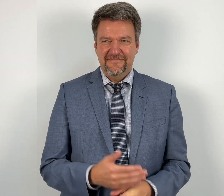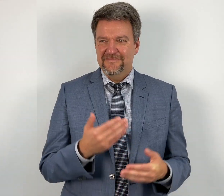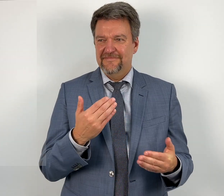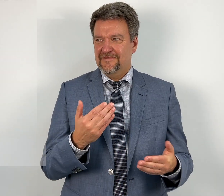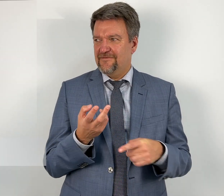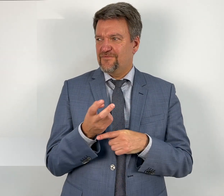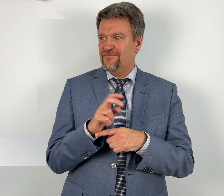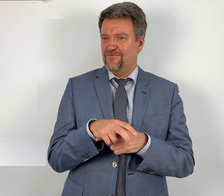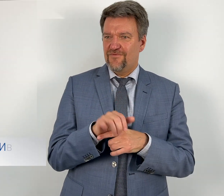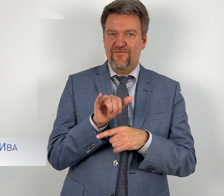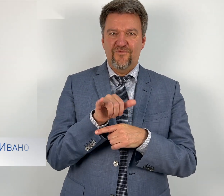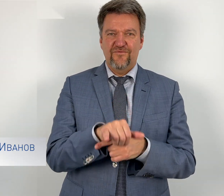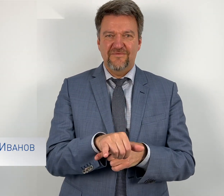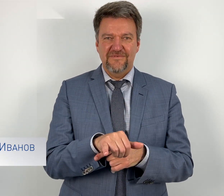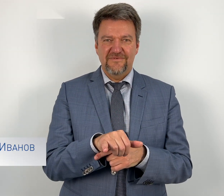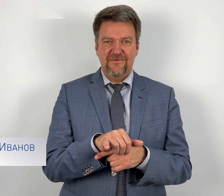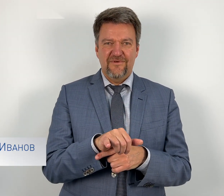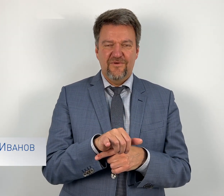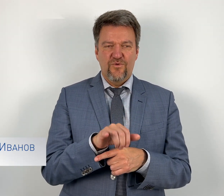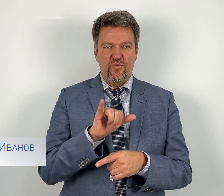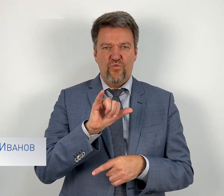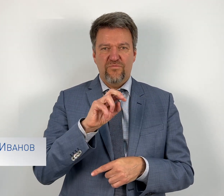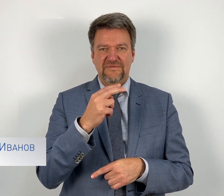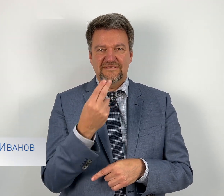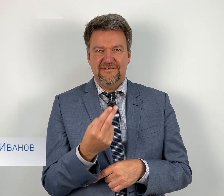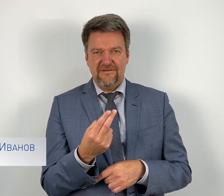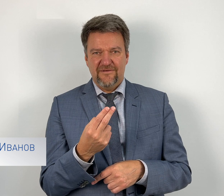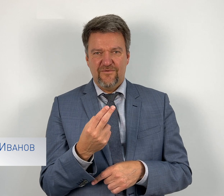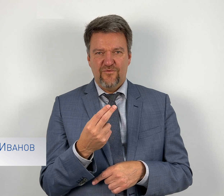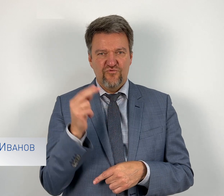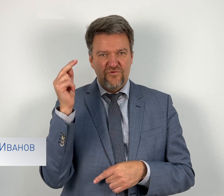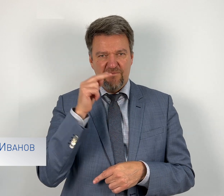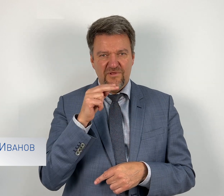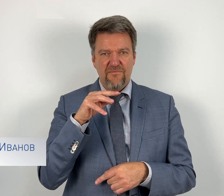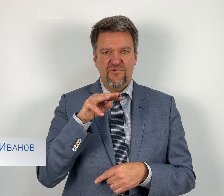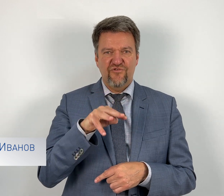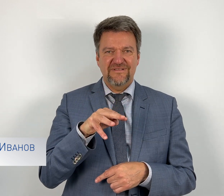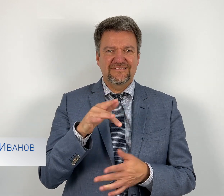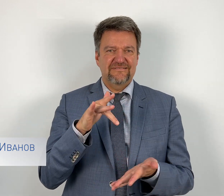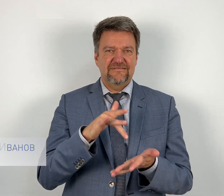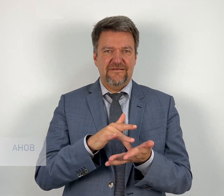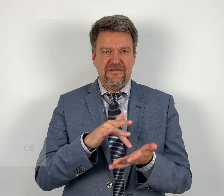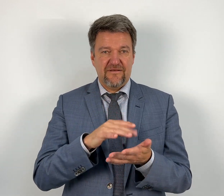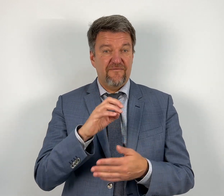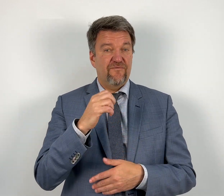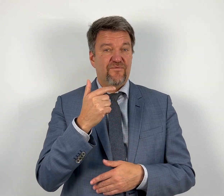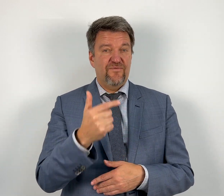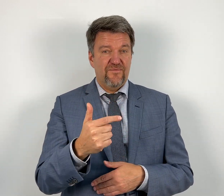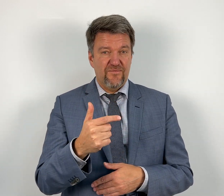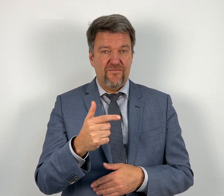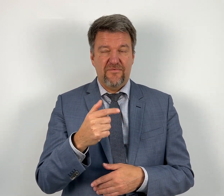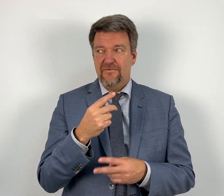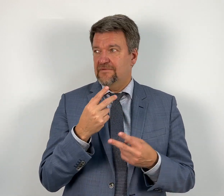Сегодня пришел в гости, в учебно-методический центр ВОГ.